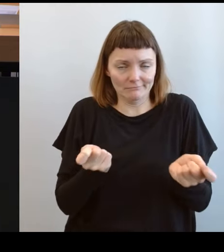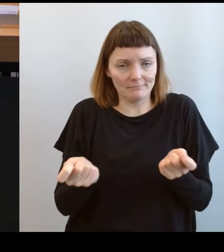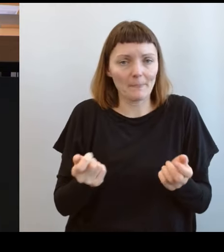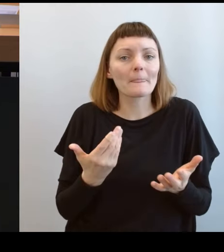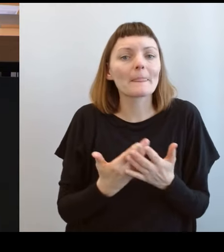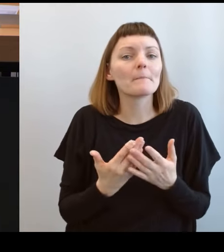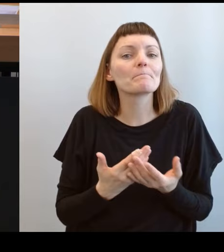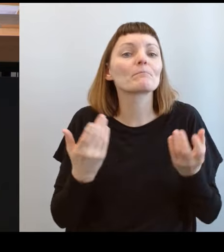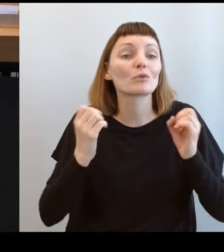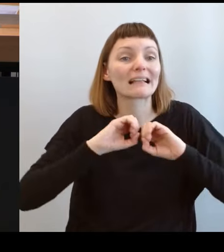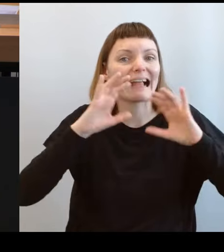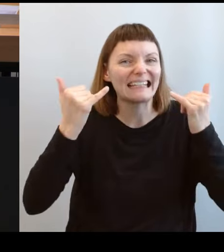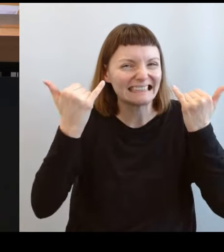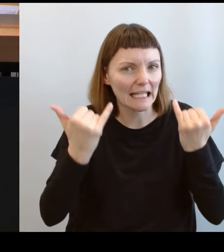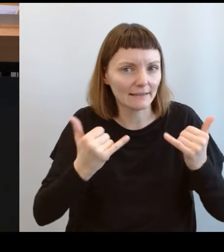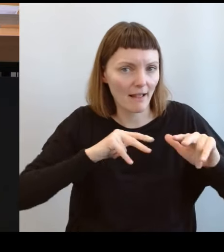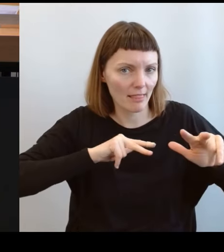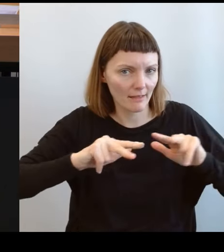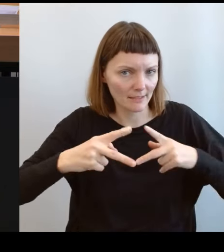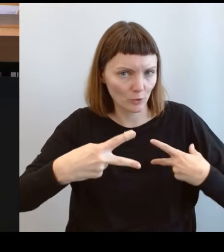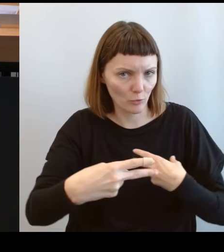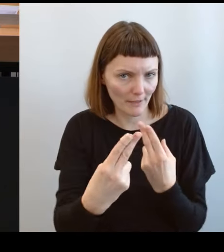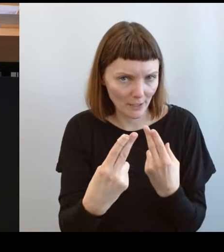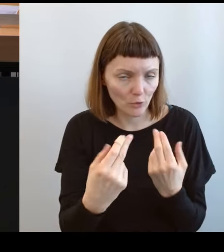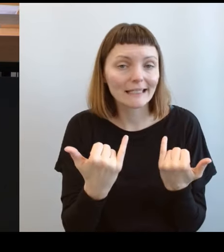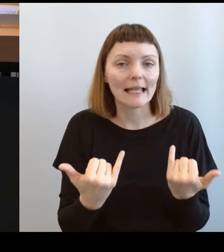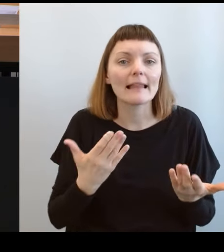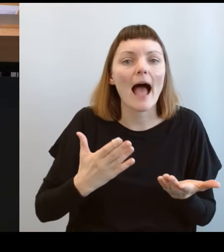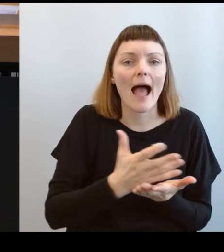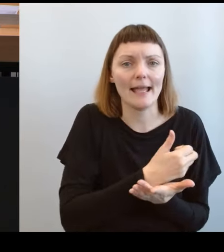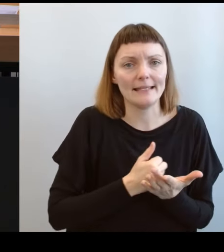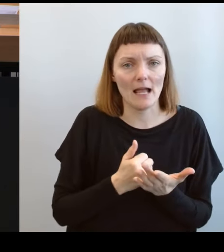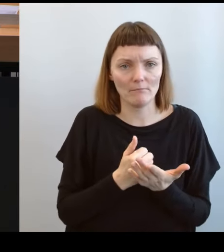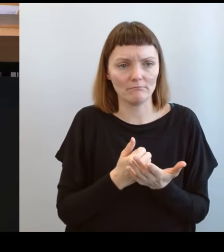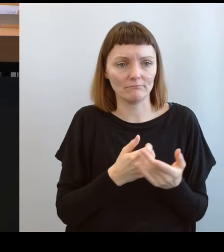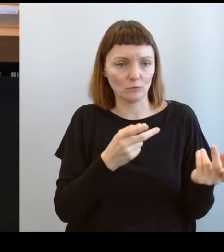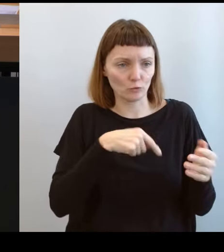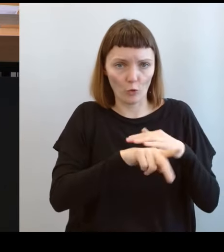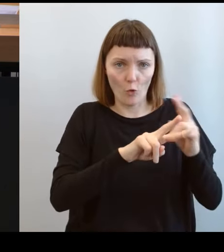Einnahmen aus der Ausbildungsplatzumlage zur Verfügung haben werden. Und damit fehlt nicht nur ein